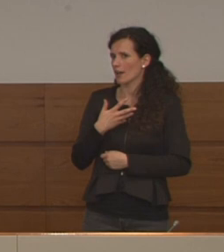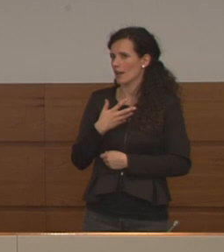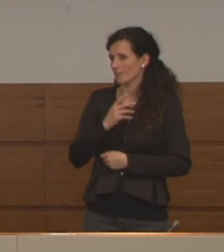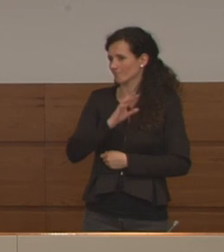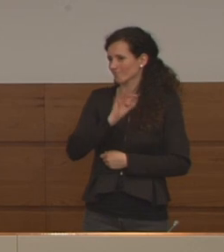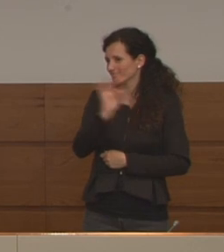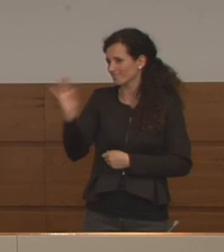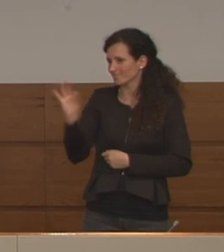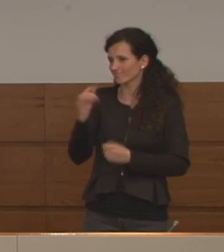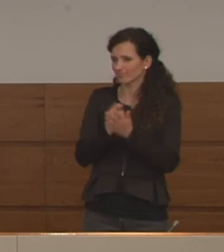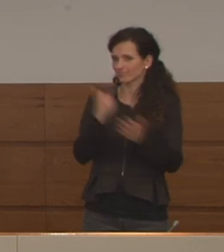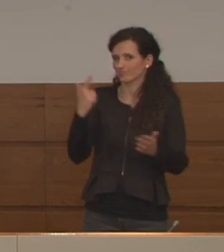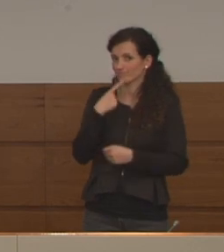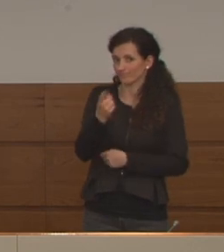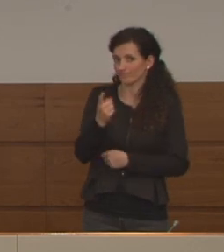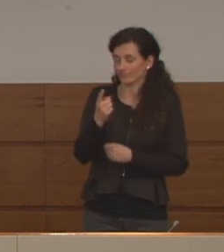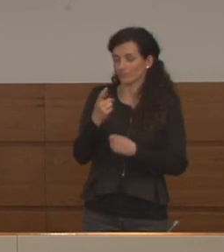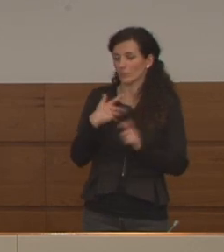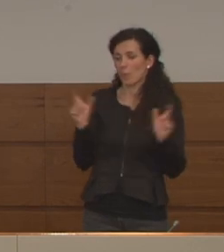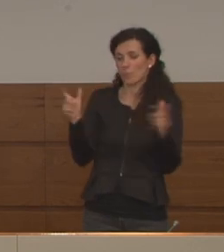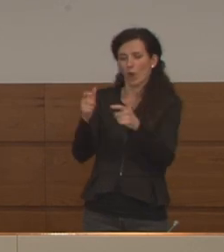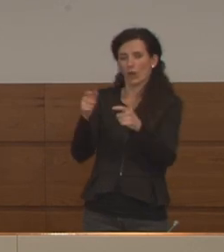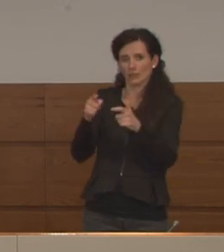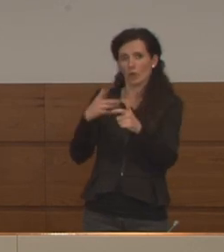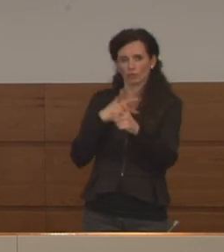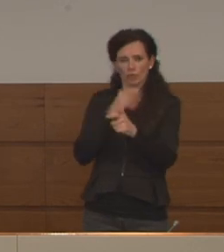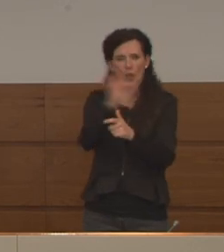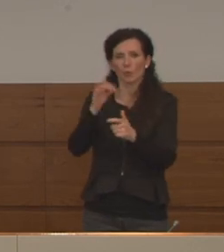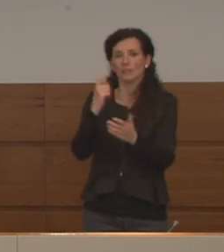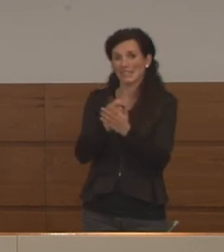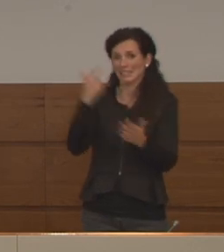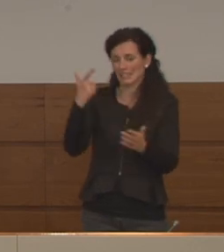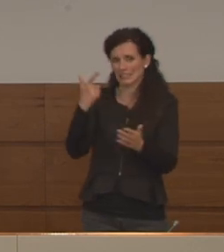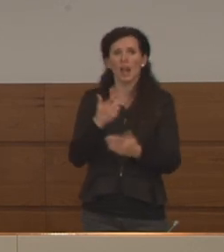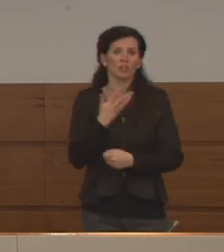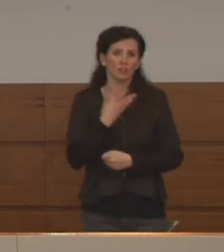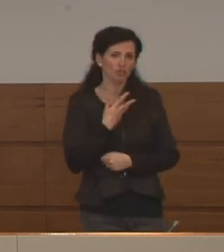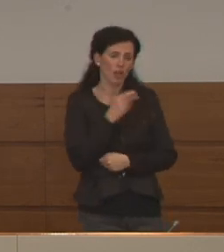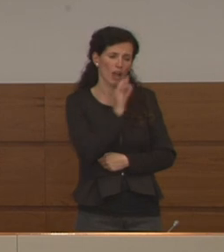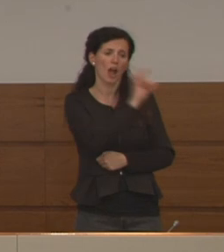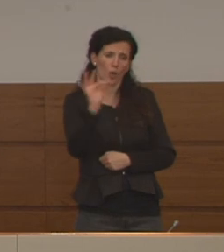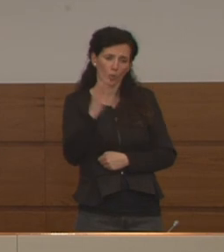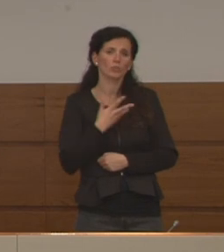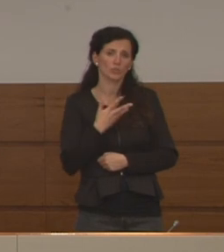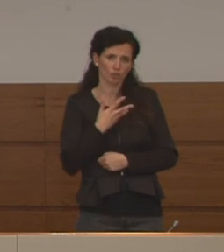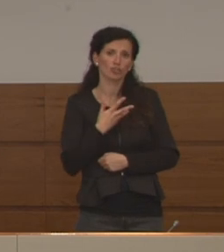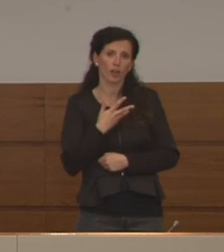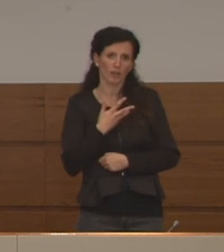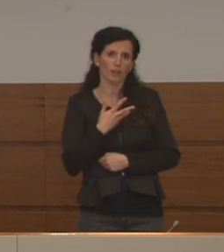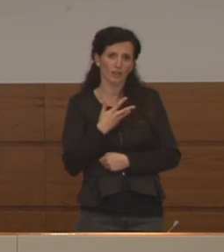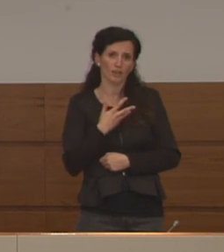Cose essenziali fuori dal lockdown ci sono, ci sono state, devono continuare. Questo ovviamente porta ad un